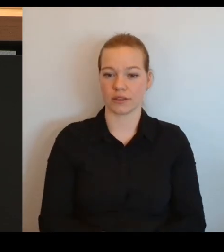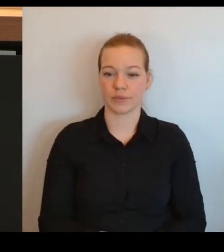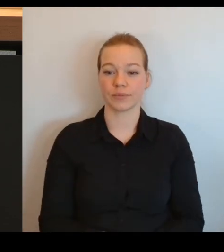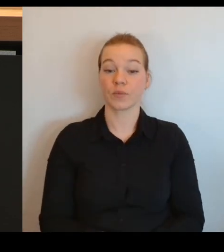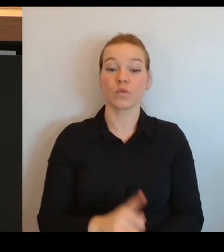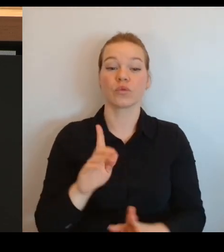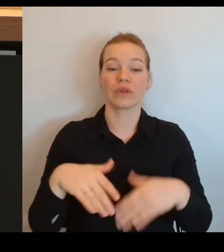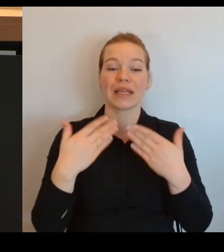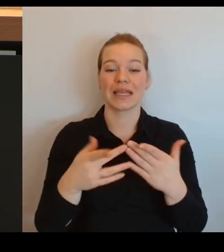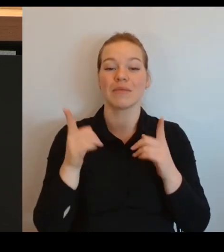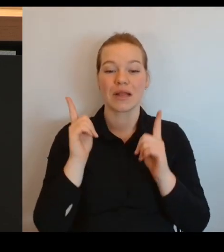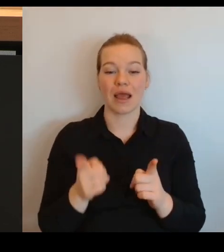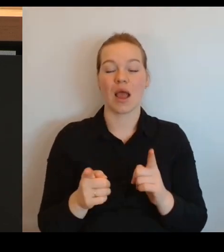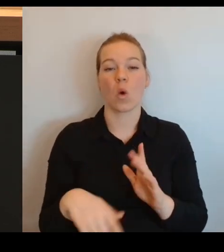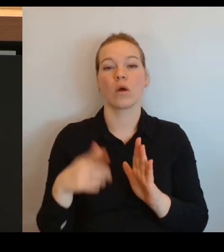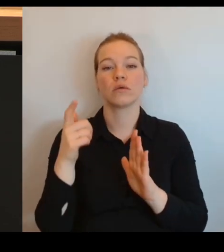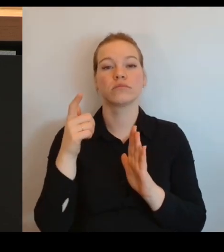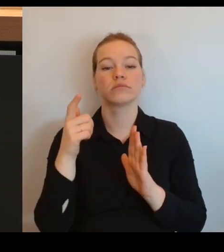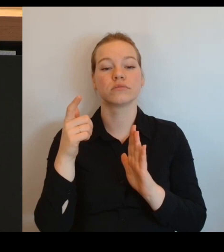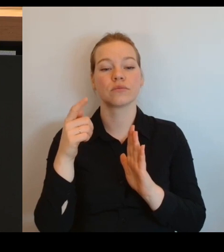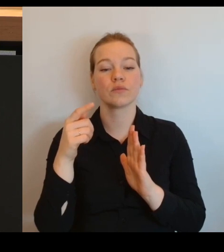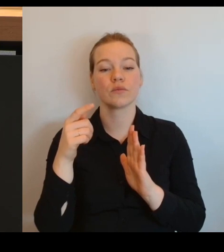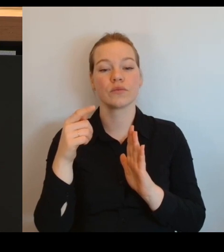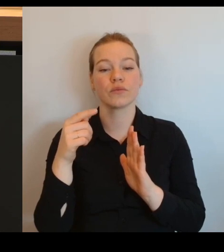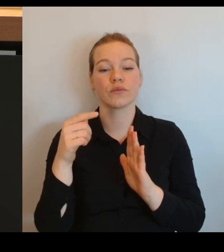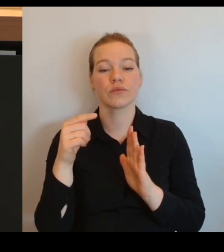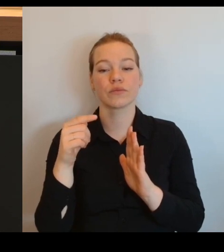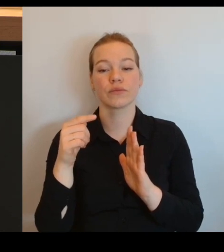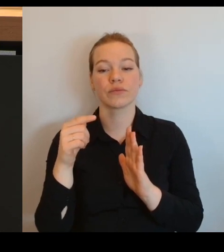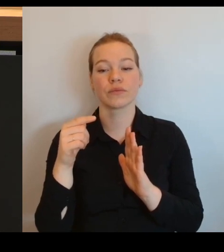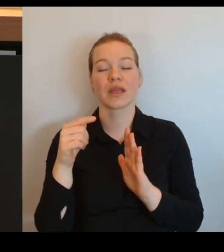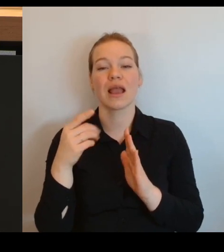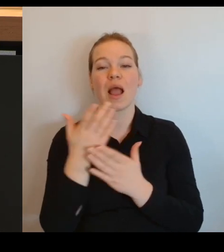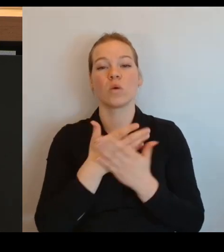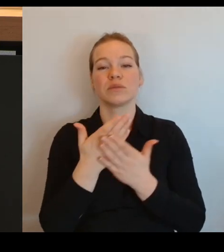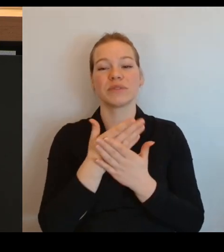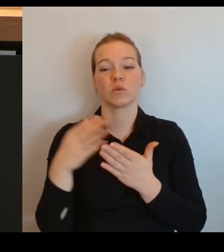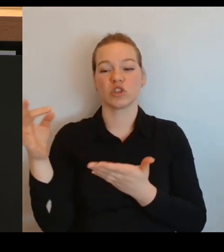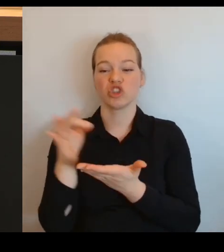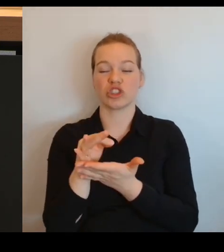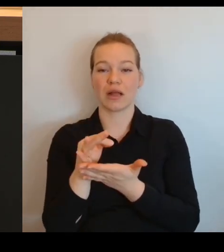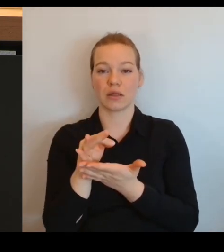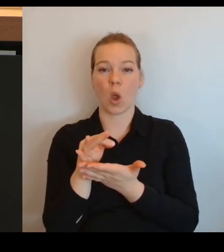Hürden gesenkt werden für die Führerscheinprüfung, für die entsprechenden Führerscheine.